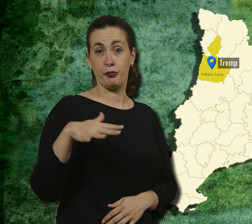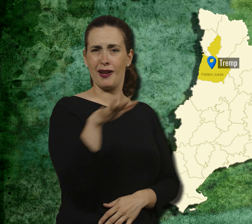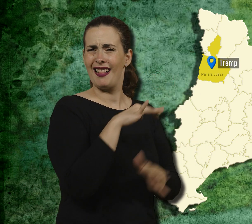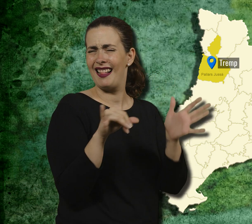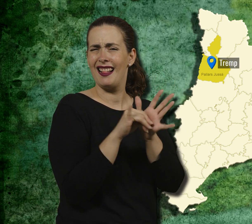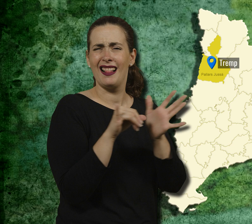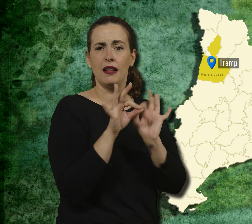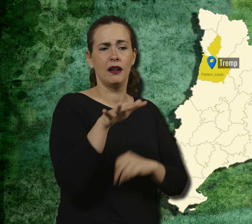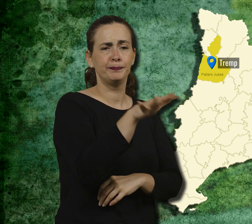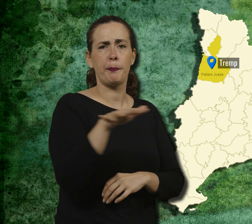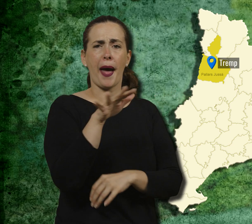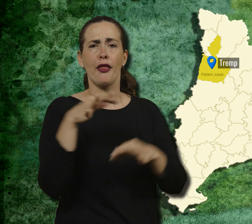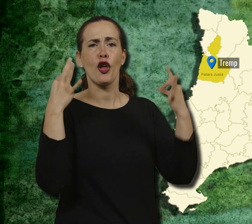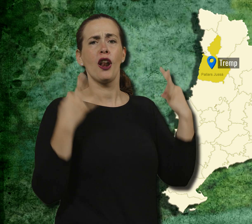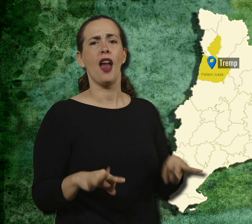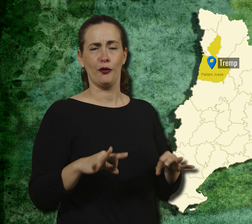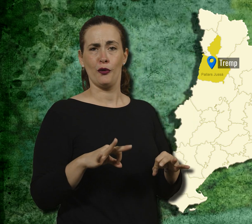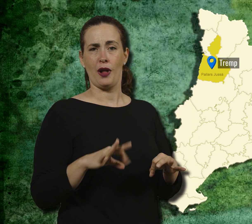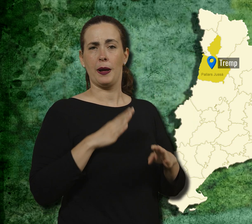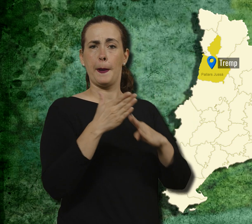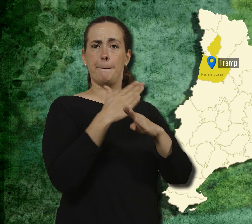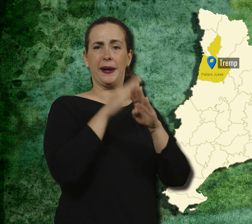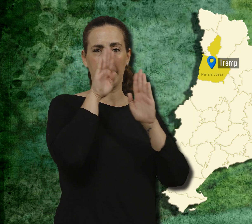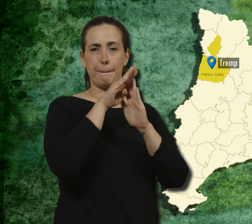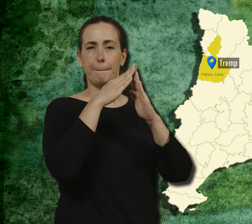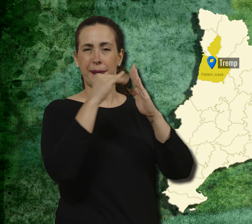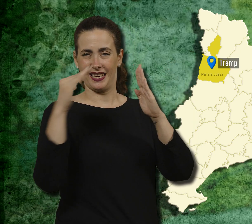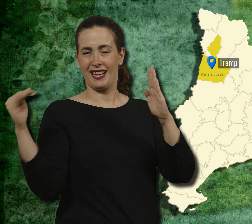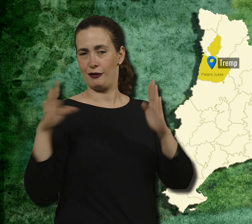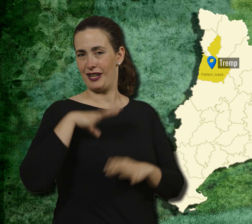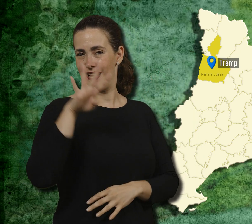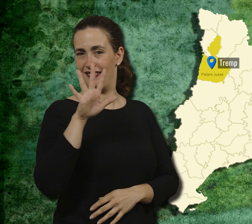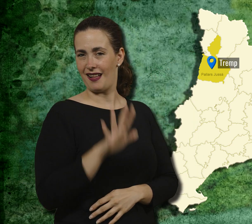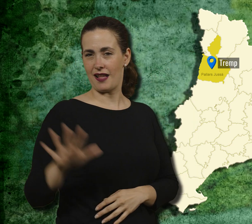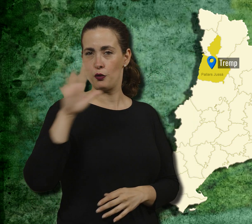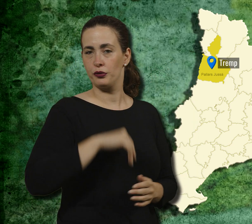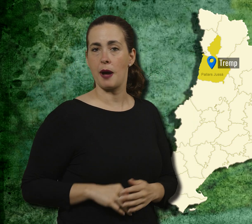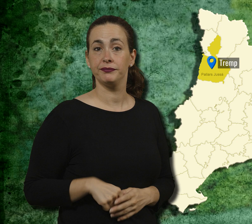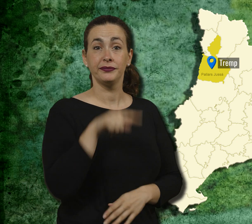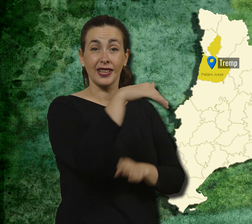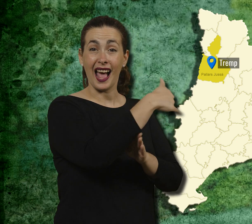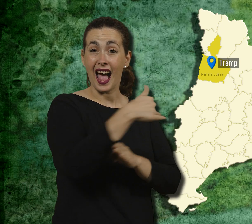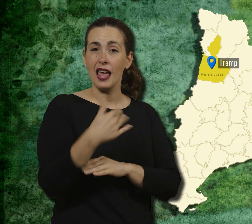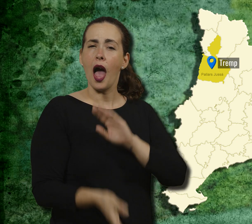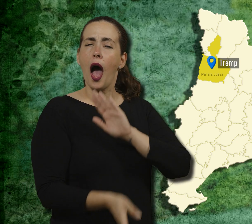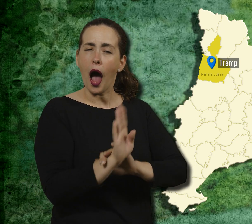Destacat: El terme de Tremp està emmarcat pels nombrosos espais naturals que conformen els Prepirineus catalans.